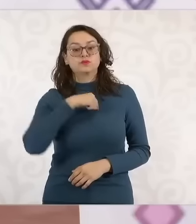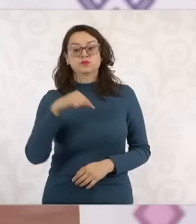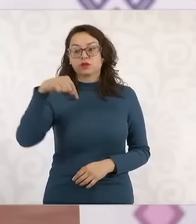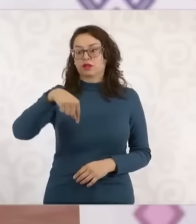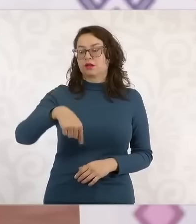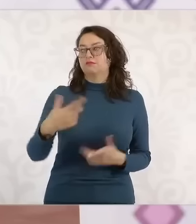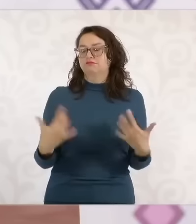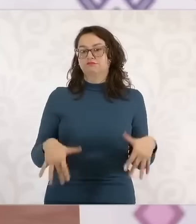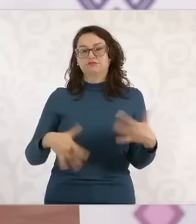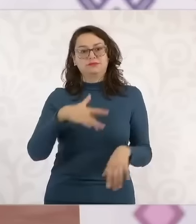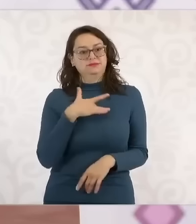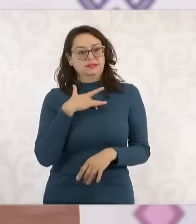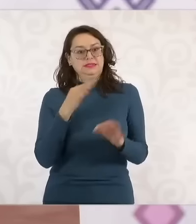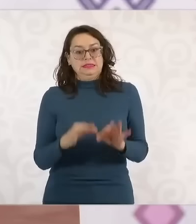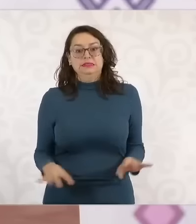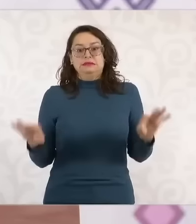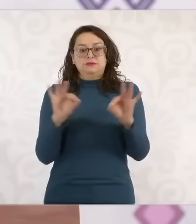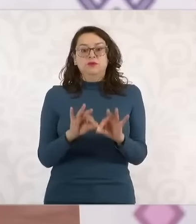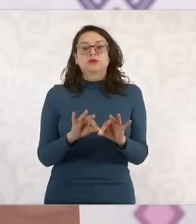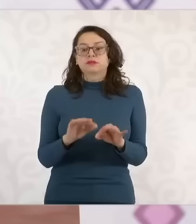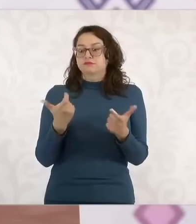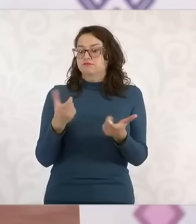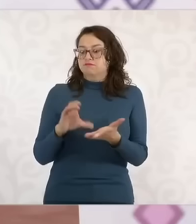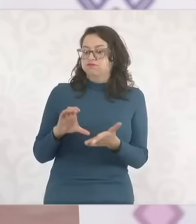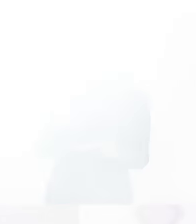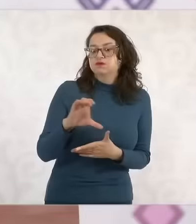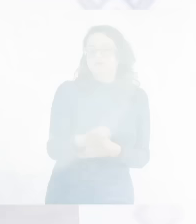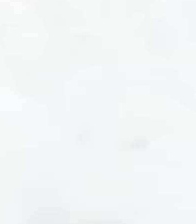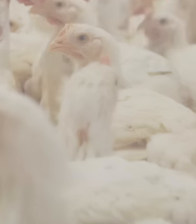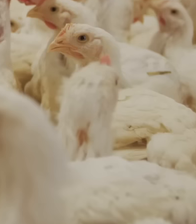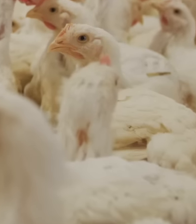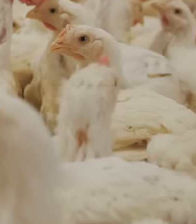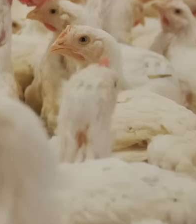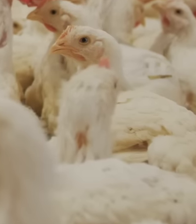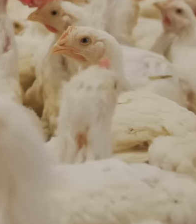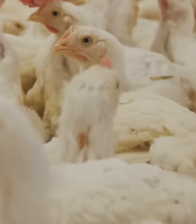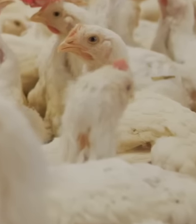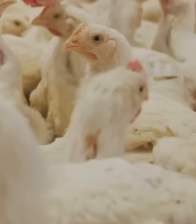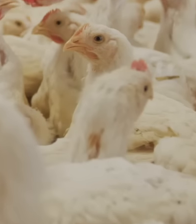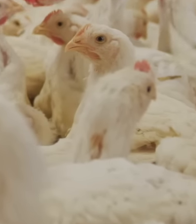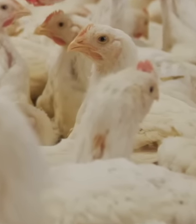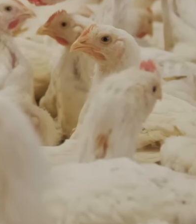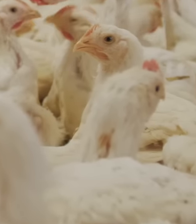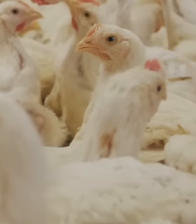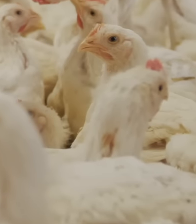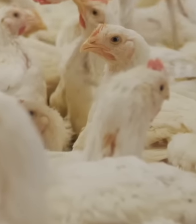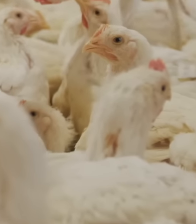próximos 5 años. El objetivo es claro, fortalecer su capacidad de producción al interior del país.